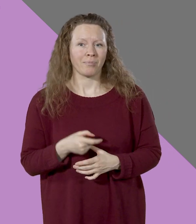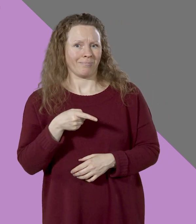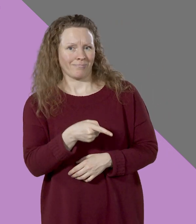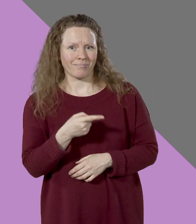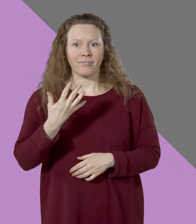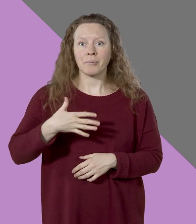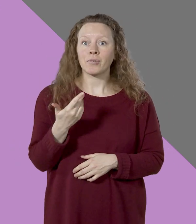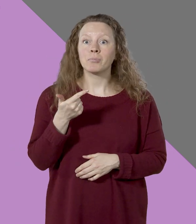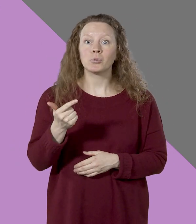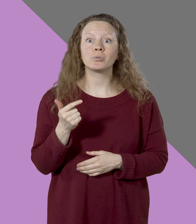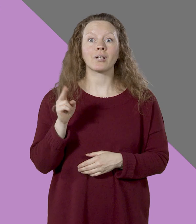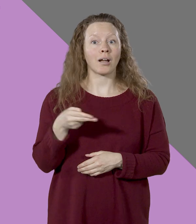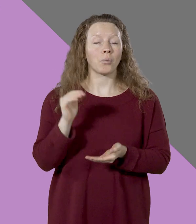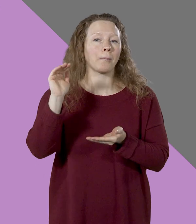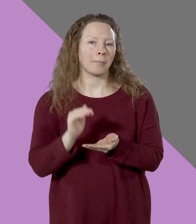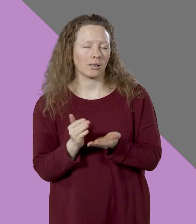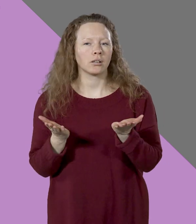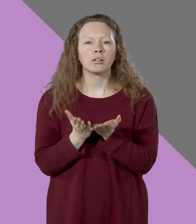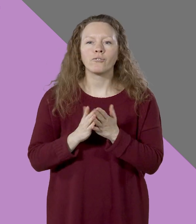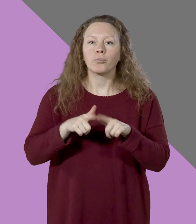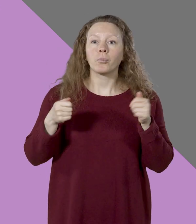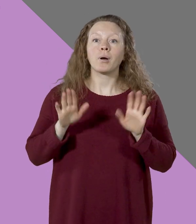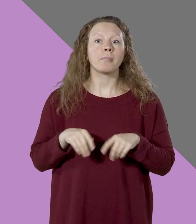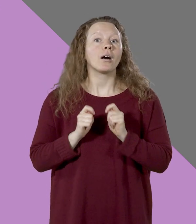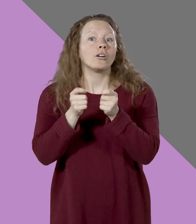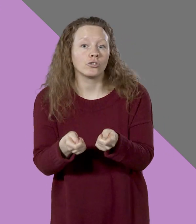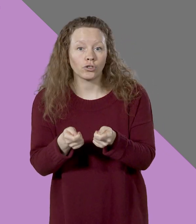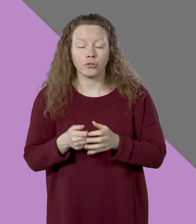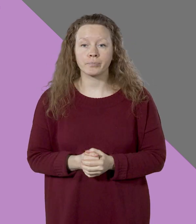vilket är 55 000 euro mindre än vad förbundet ansökt om.